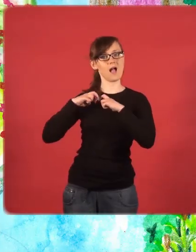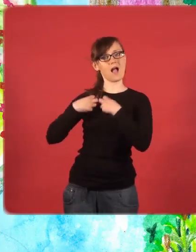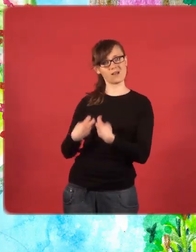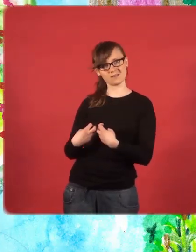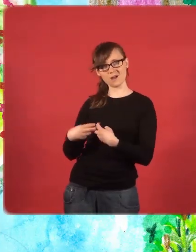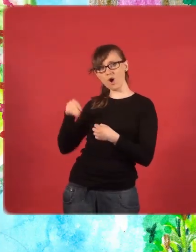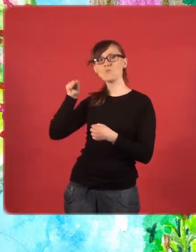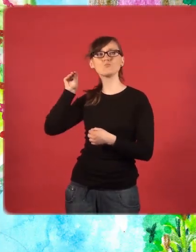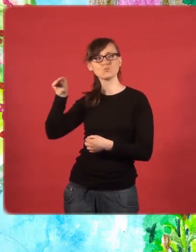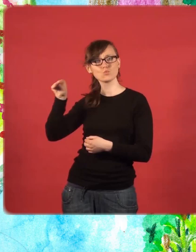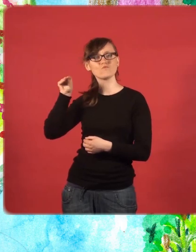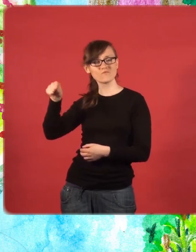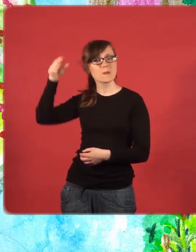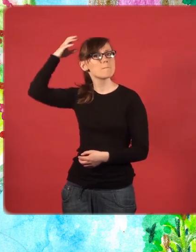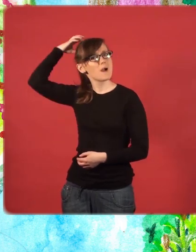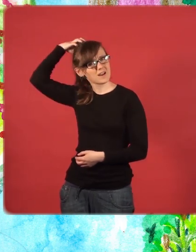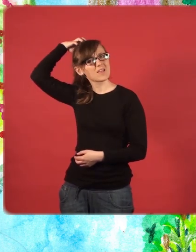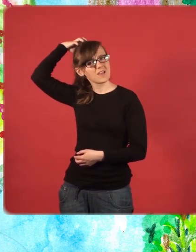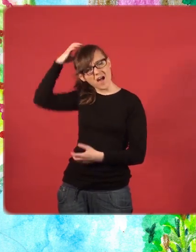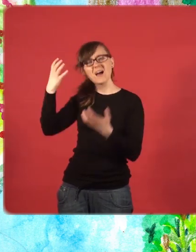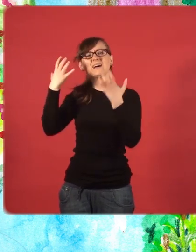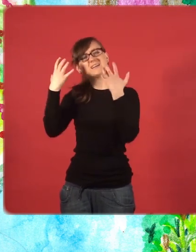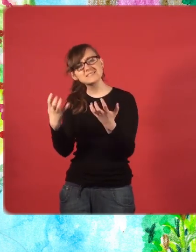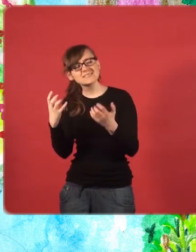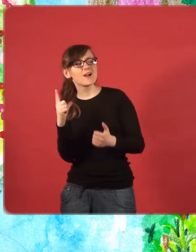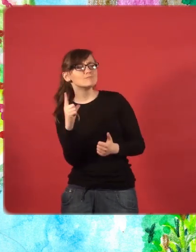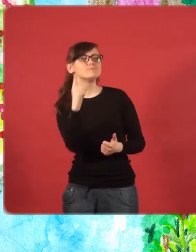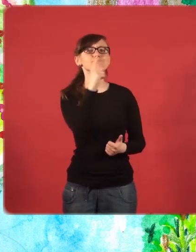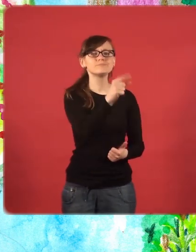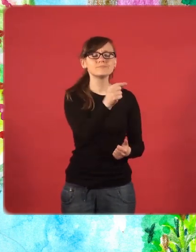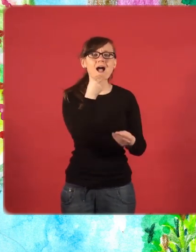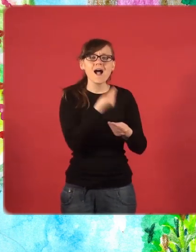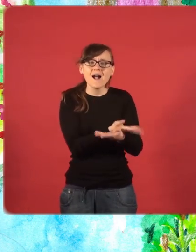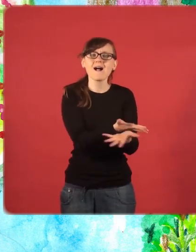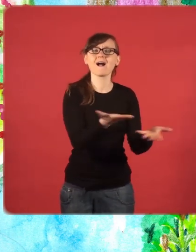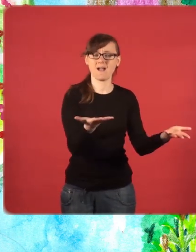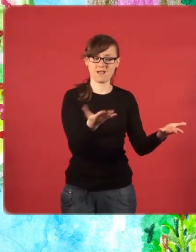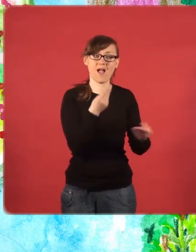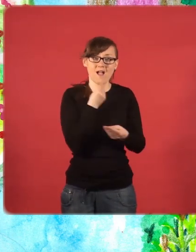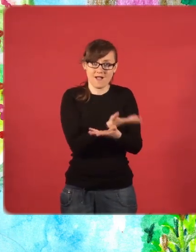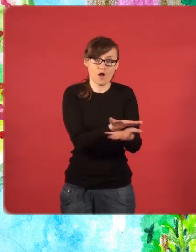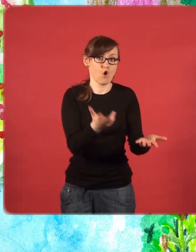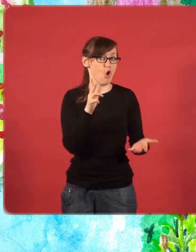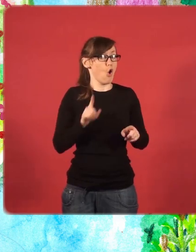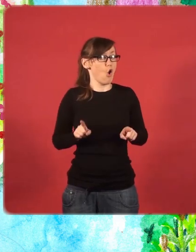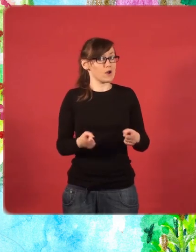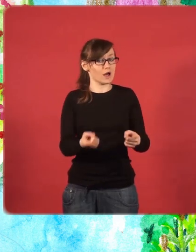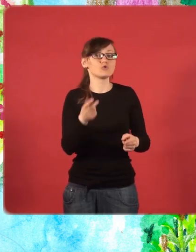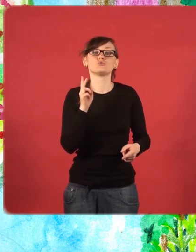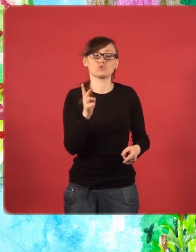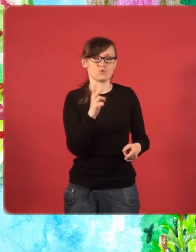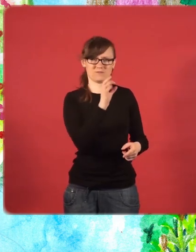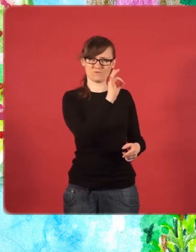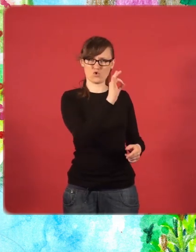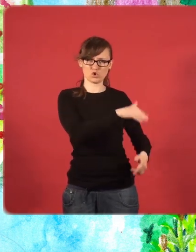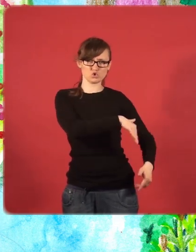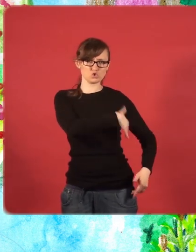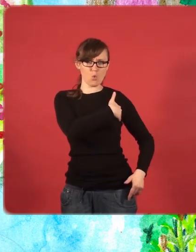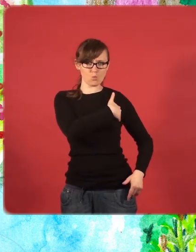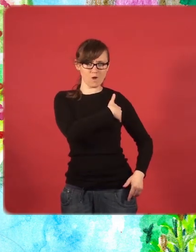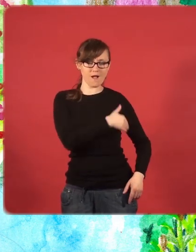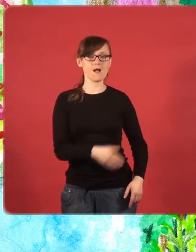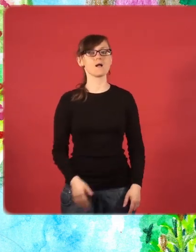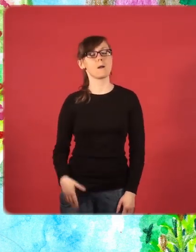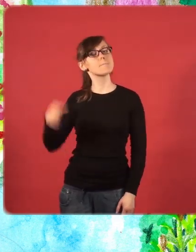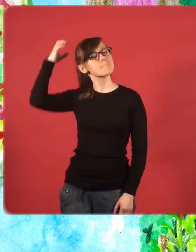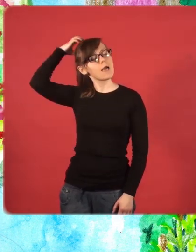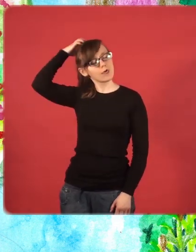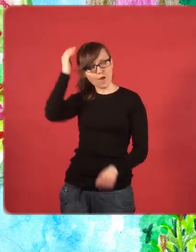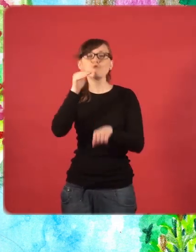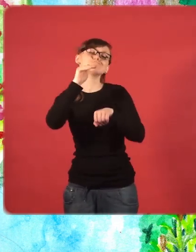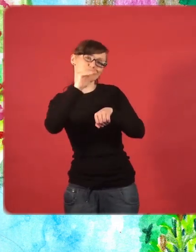Pewnego popołudnia Ania przybiegła uśmiechnięta, już od progu wołając, że za kilka dni szkoła niedzielna organizuje piknik. Maryla zgodziła się, aby dziewczynka uczestniczyła w zabawie.